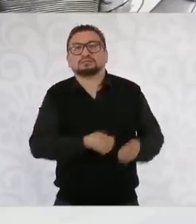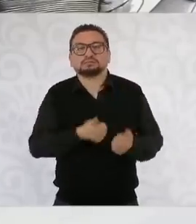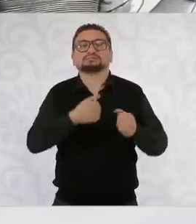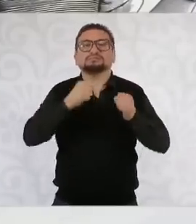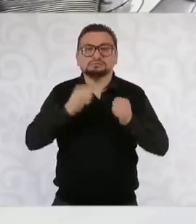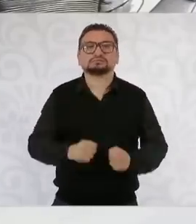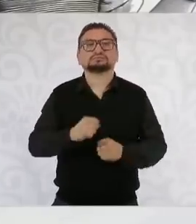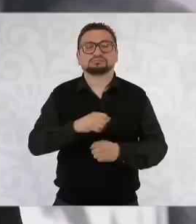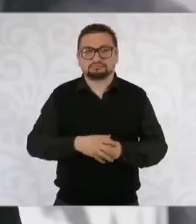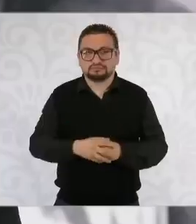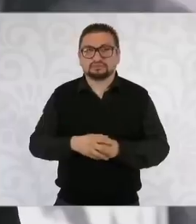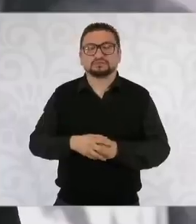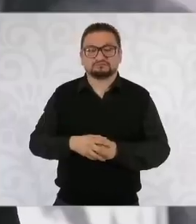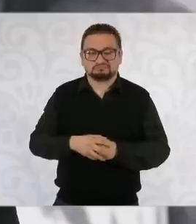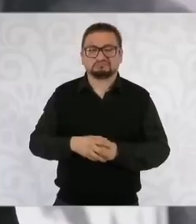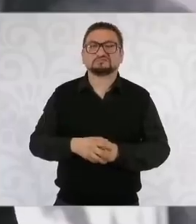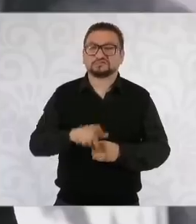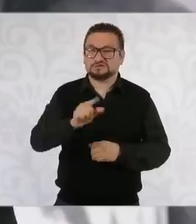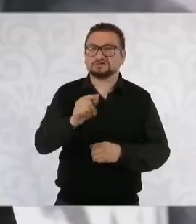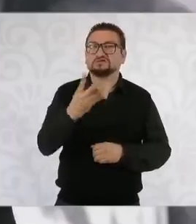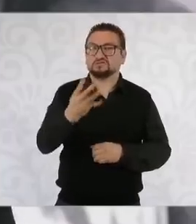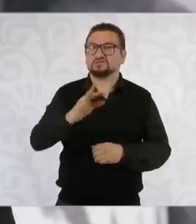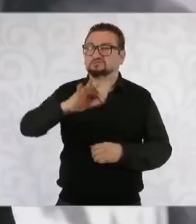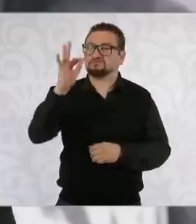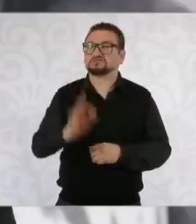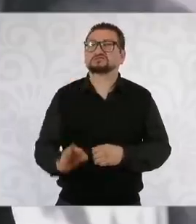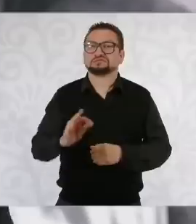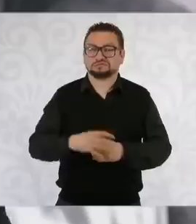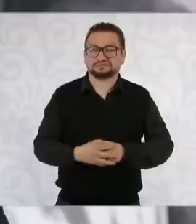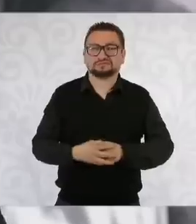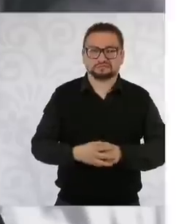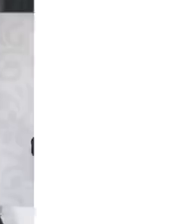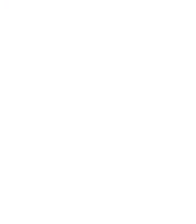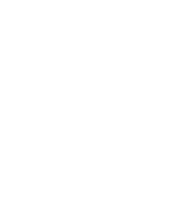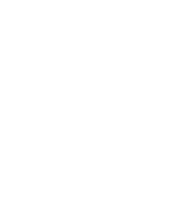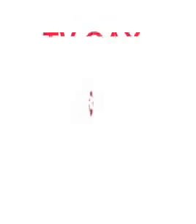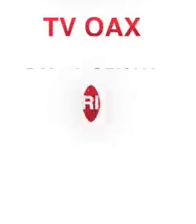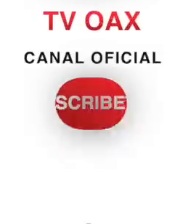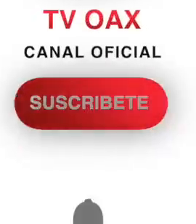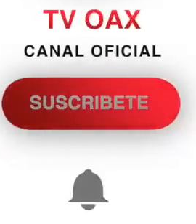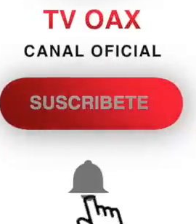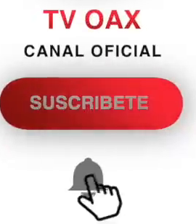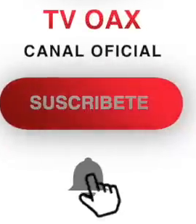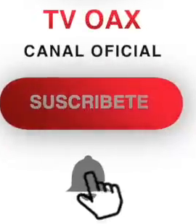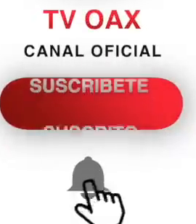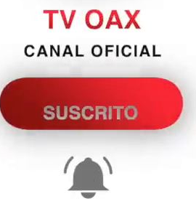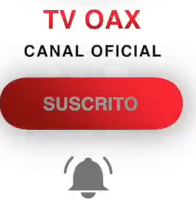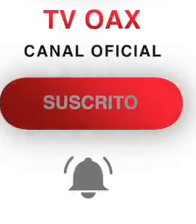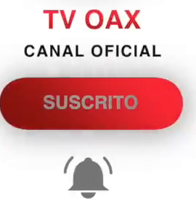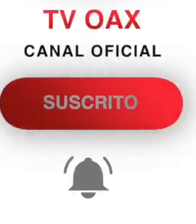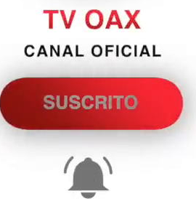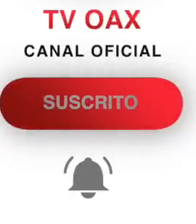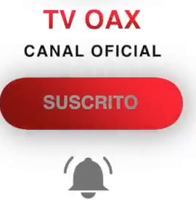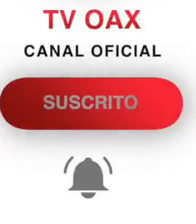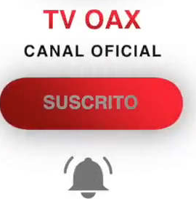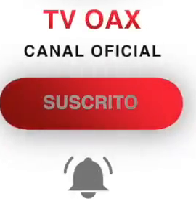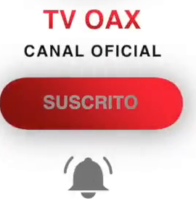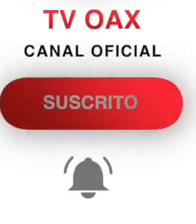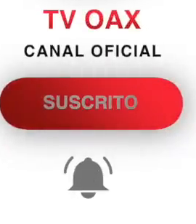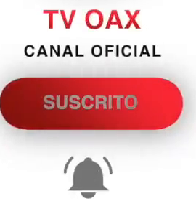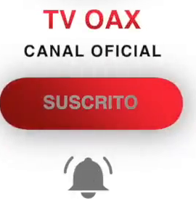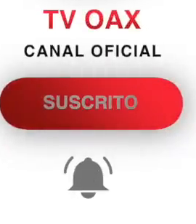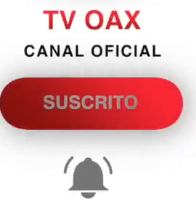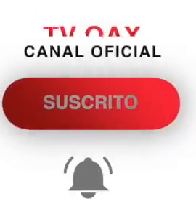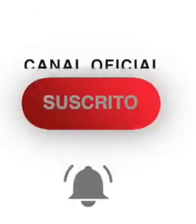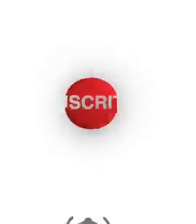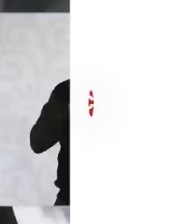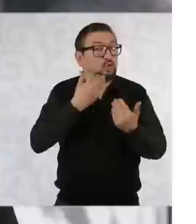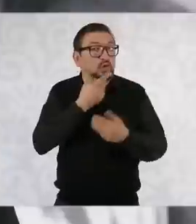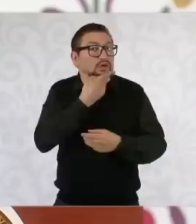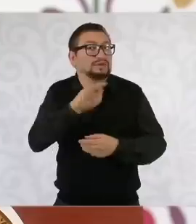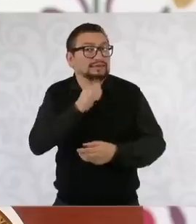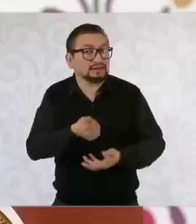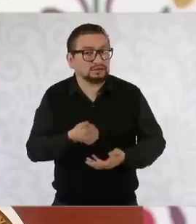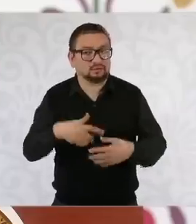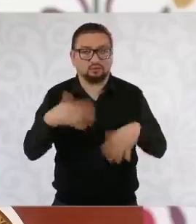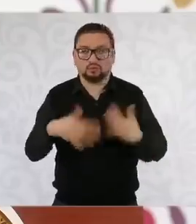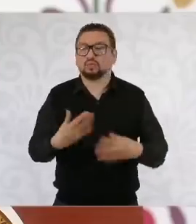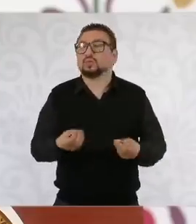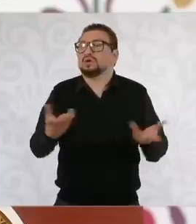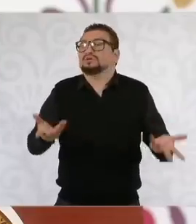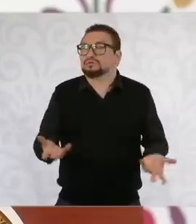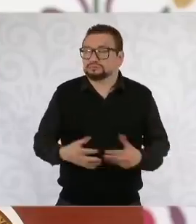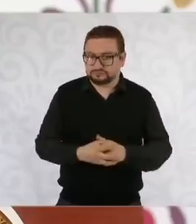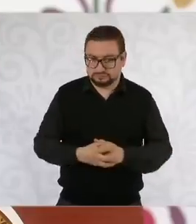ellos es el 74 por. cuánto hay Además de eso de cifra Negra cómo es posible que una producción de